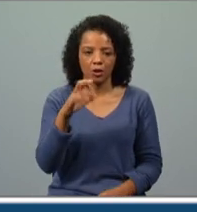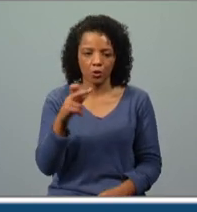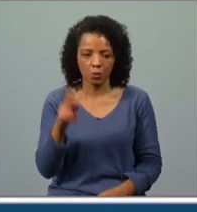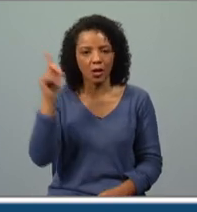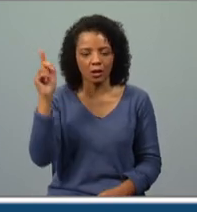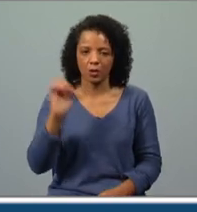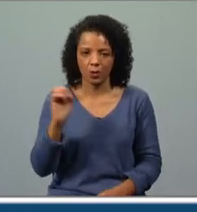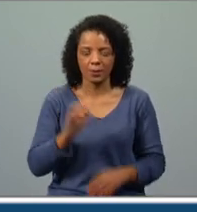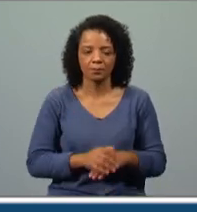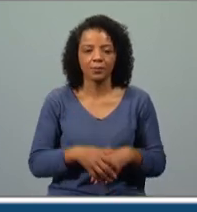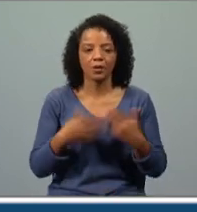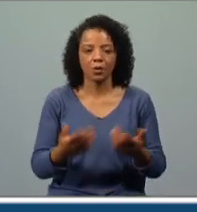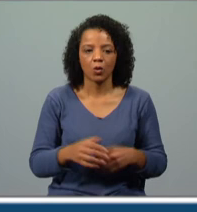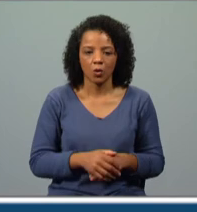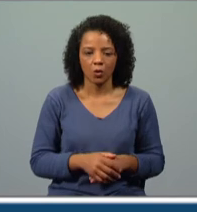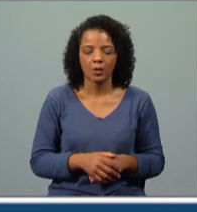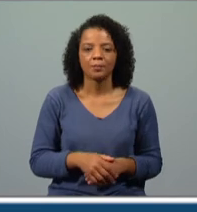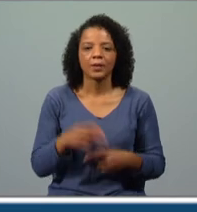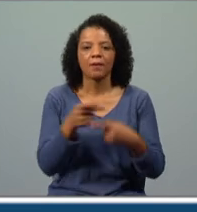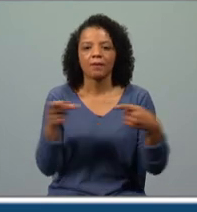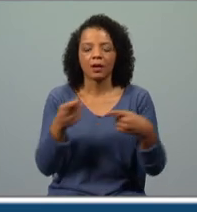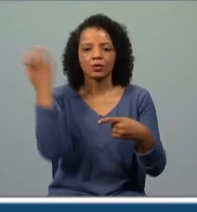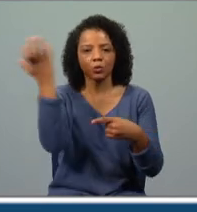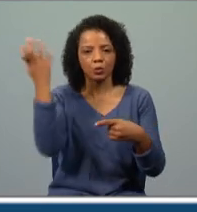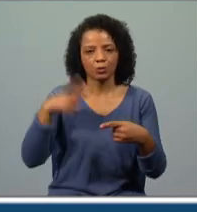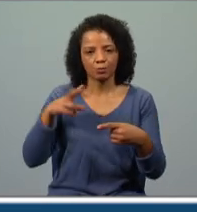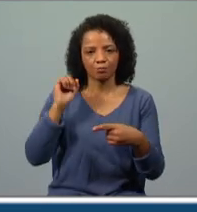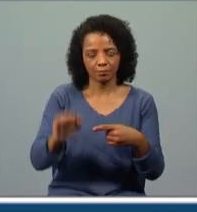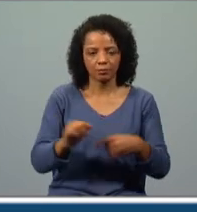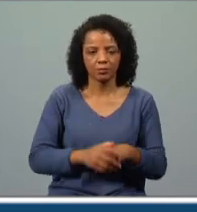hora temos aqui provérbios completo os seguintes provérbios com os pronomes 時間我們在這裡有完整的諺語用代詞跟隨諺語